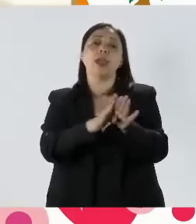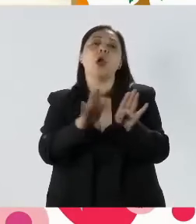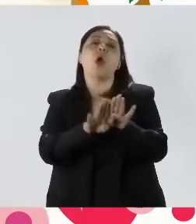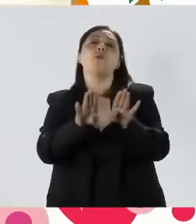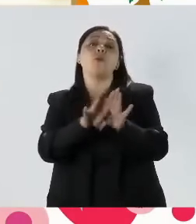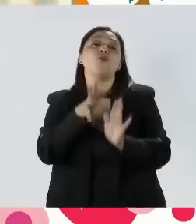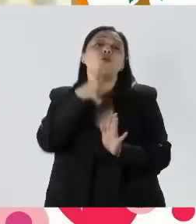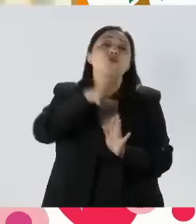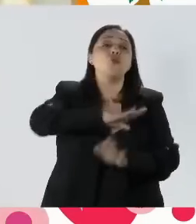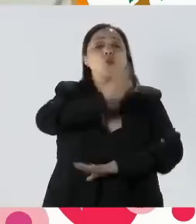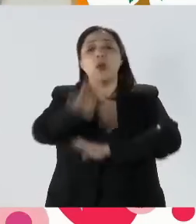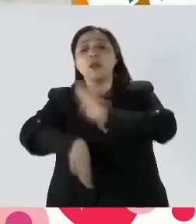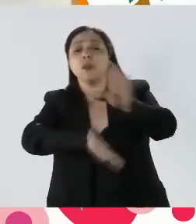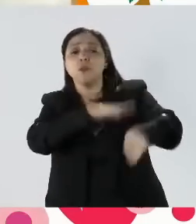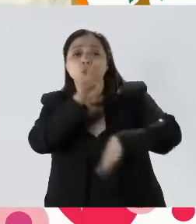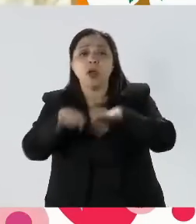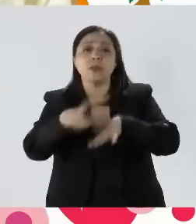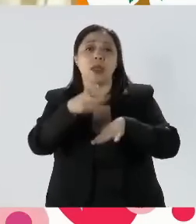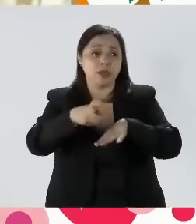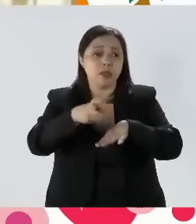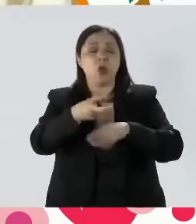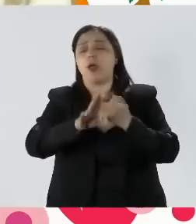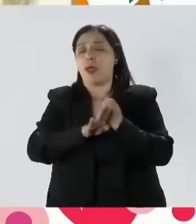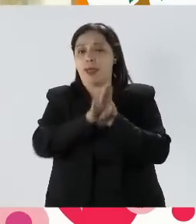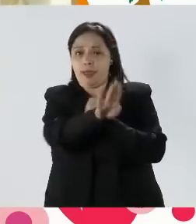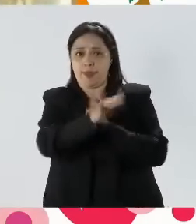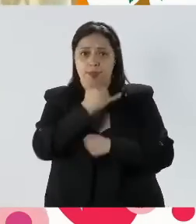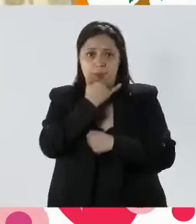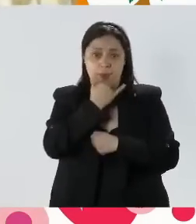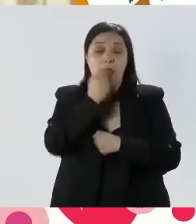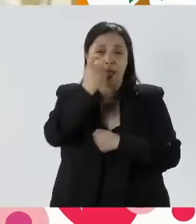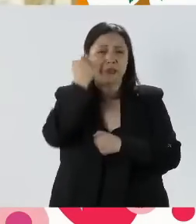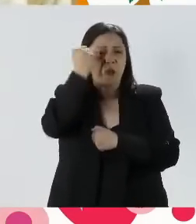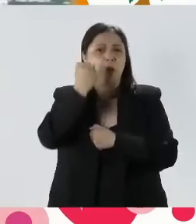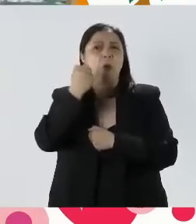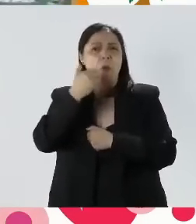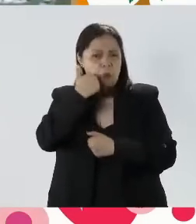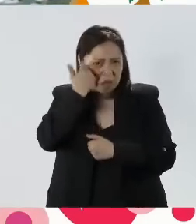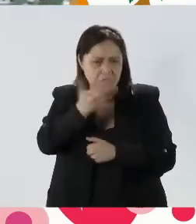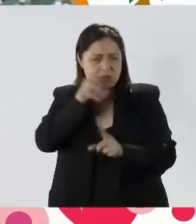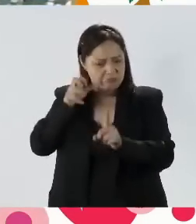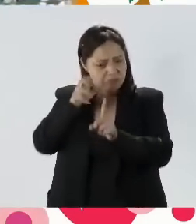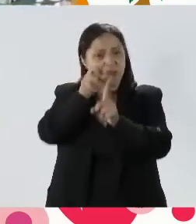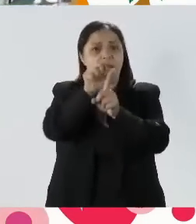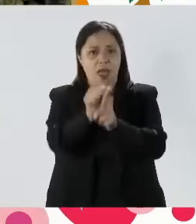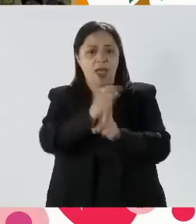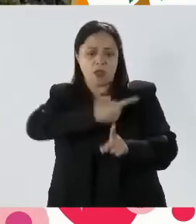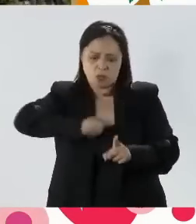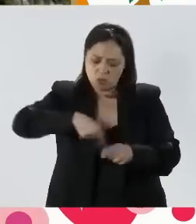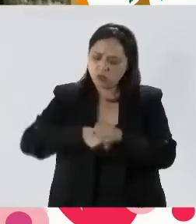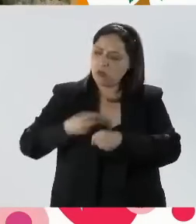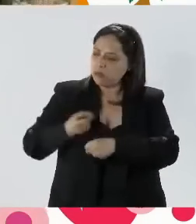esta enfermedad es lo que nos propusimos y estaremos trabajando todos los días para